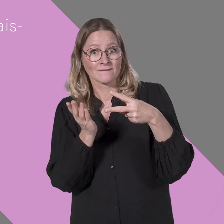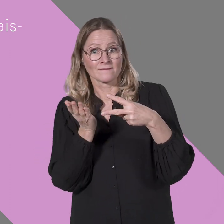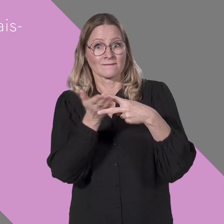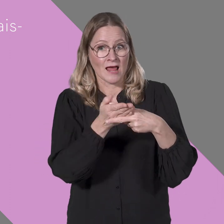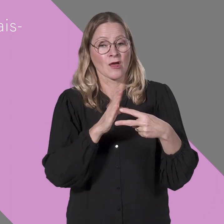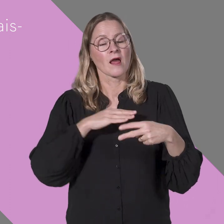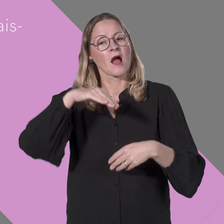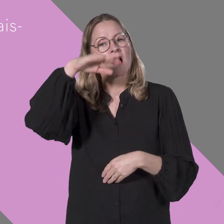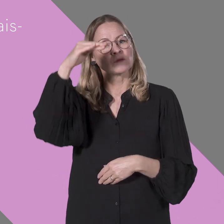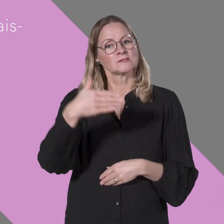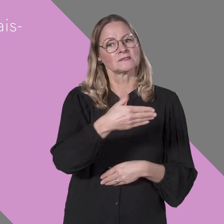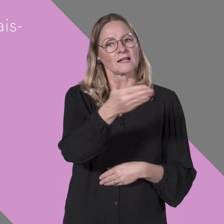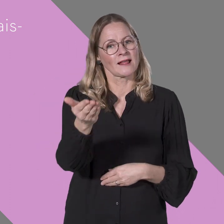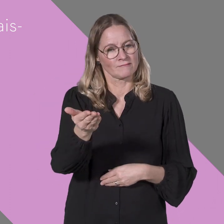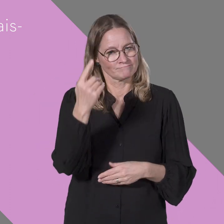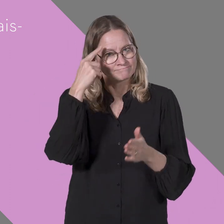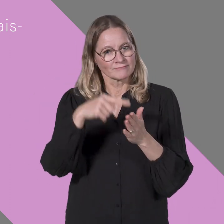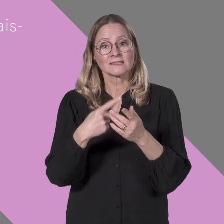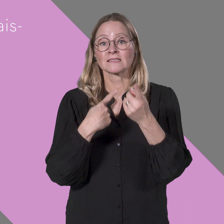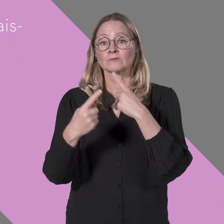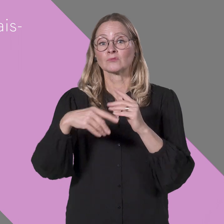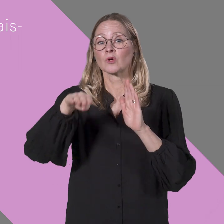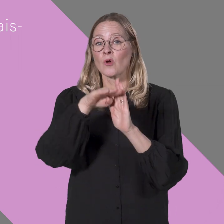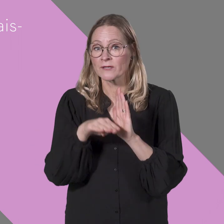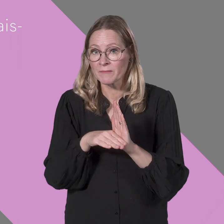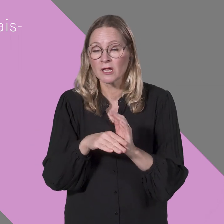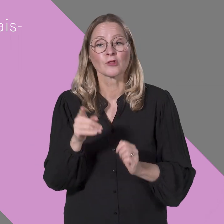Esitysten välissä järjestetään aikuisille suunnattu keskusteluohjelma -